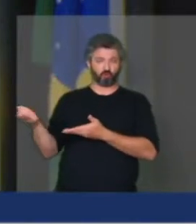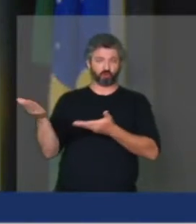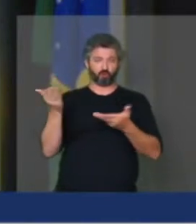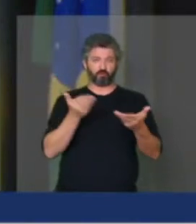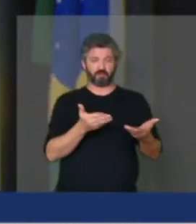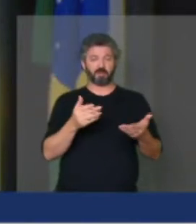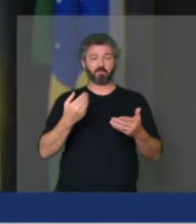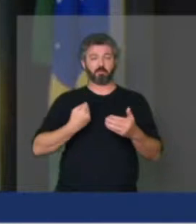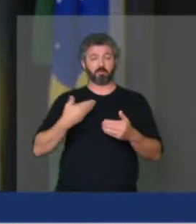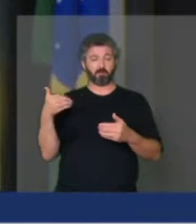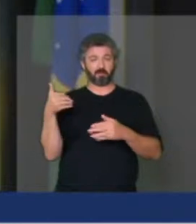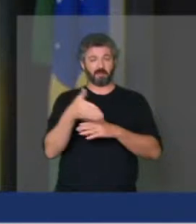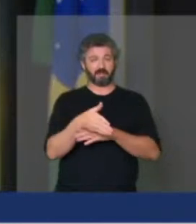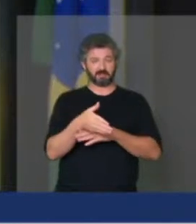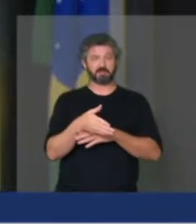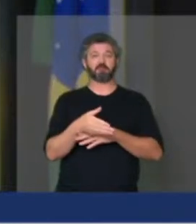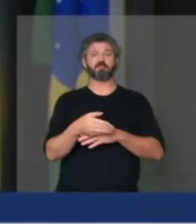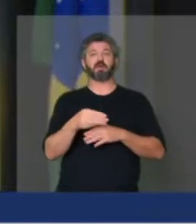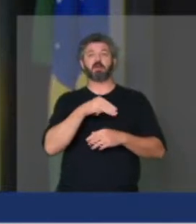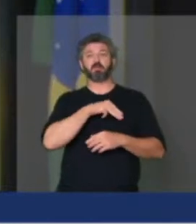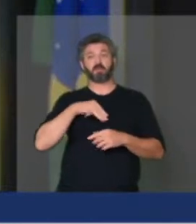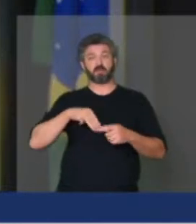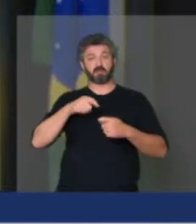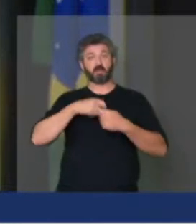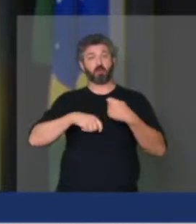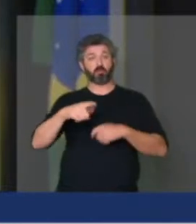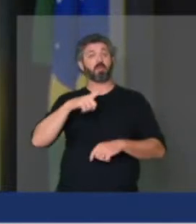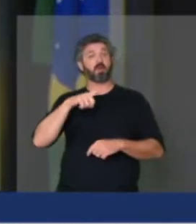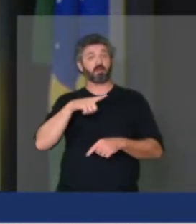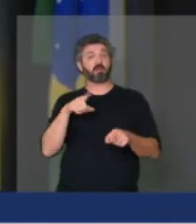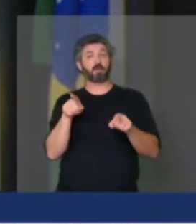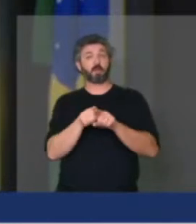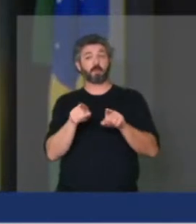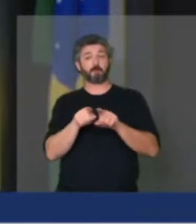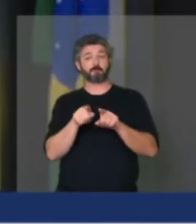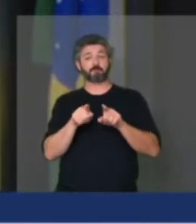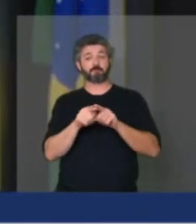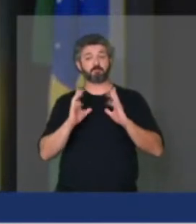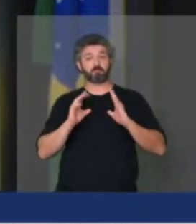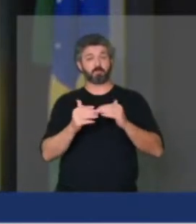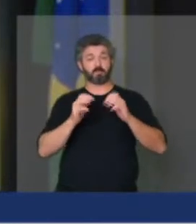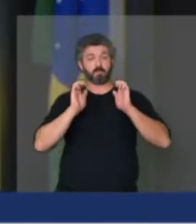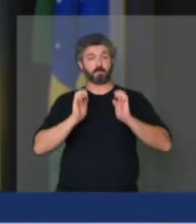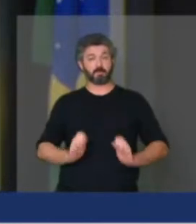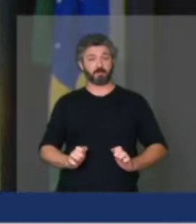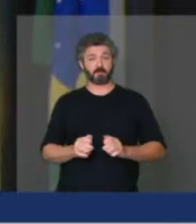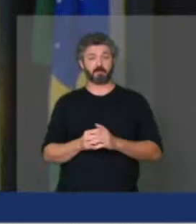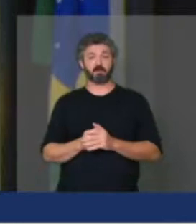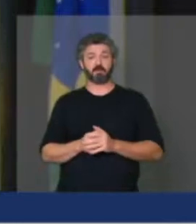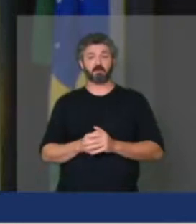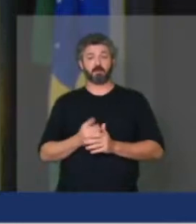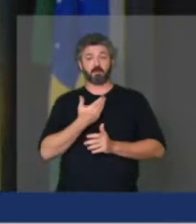SUBMETIDO ENTÃO... A... É COMISSÃO ÉTICA, DE ÉTICA PÚBLICA DA PRESIDÊNCIA DA REPÚBLICA. FOI QUESTIONADO EM